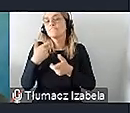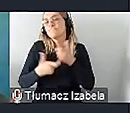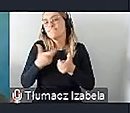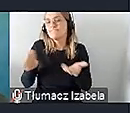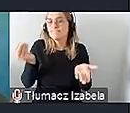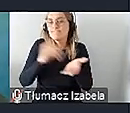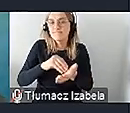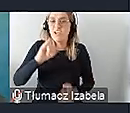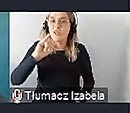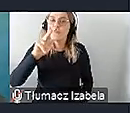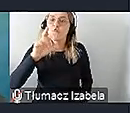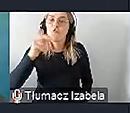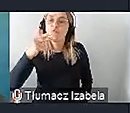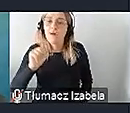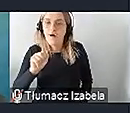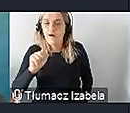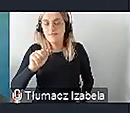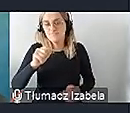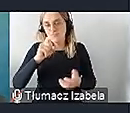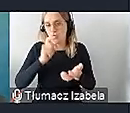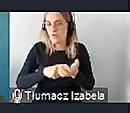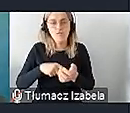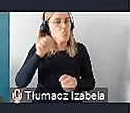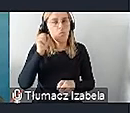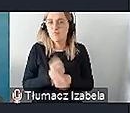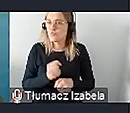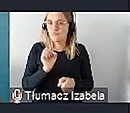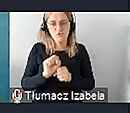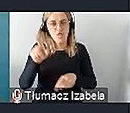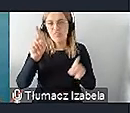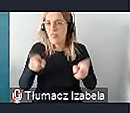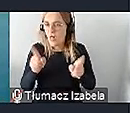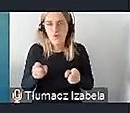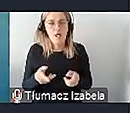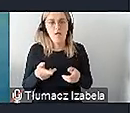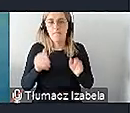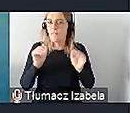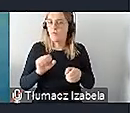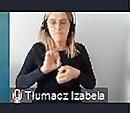Dlatego kształty nie muszą być naturalne, mogą być geometryczne.